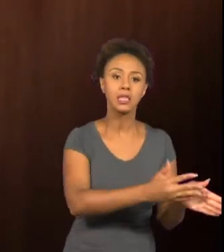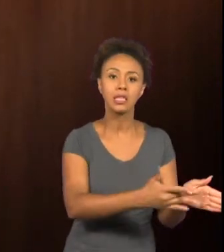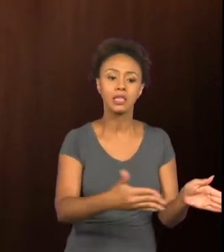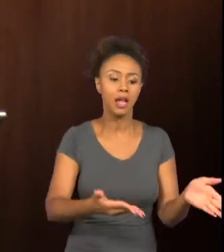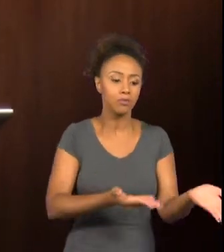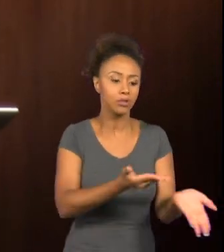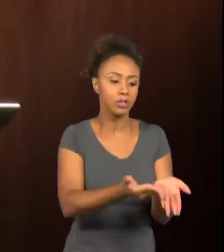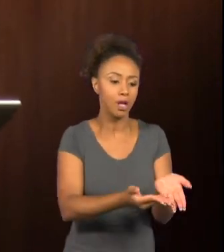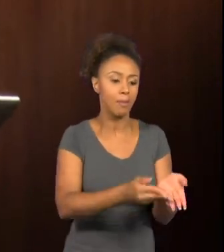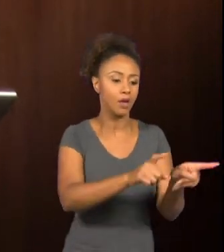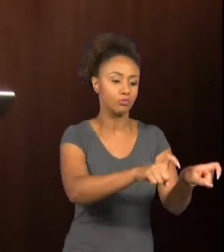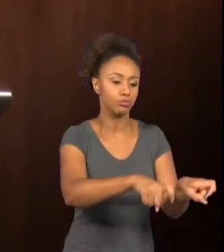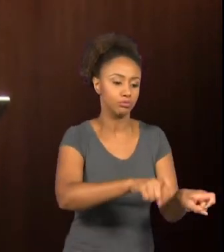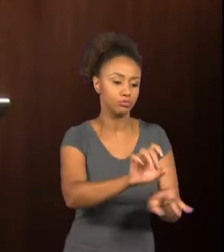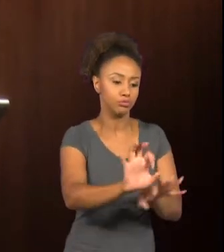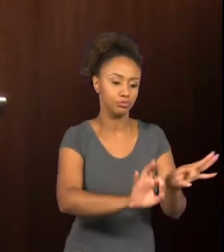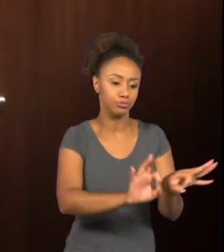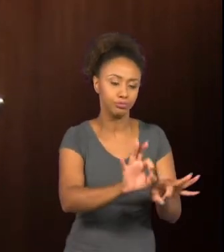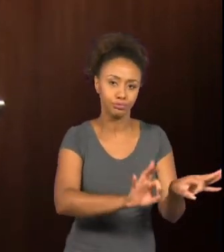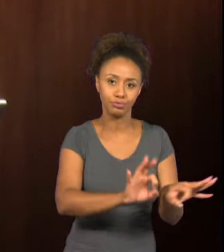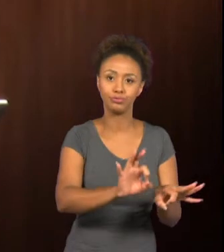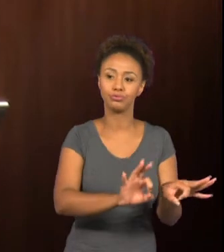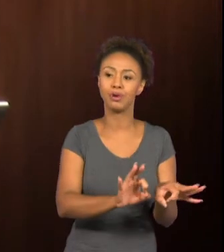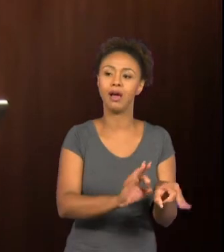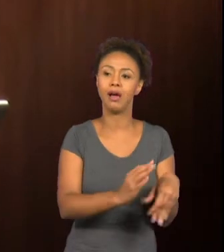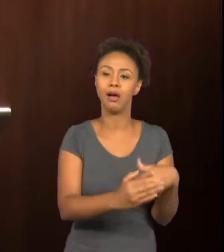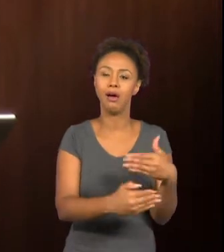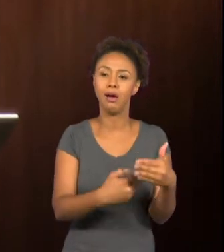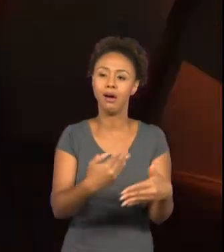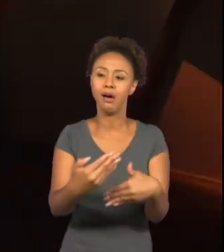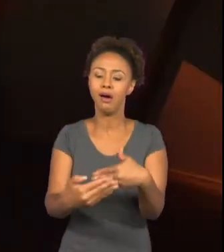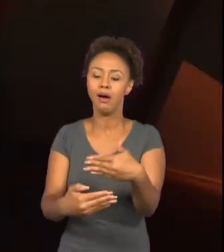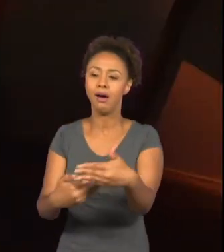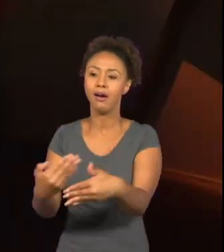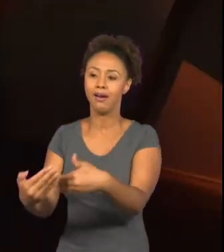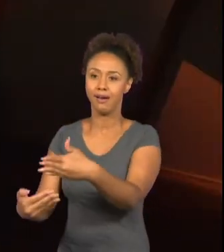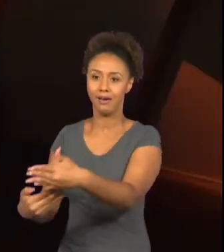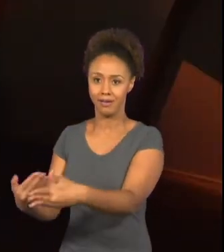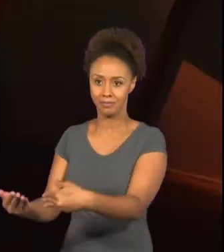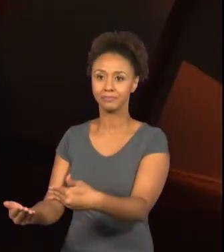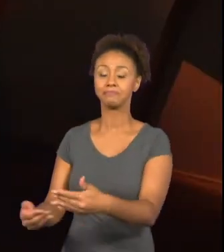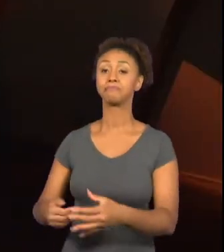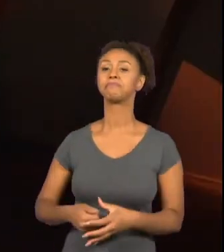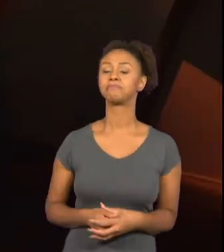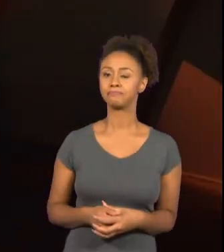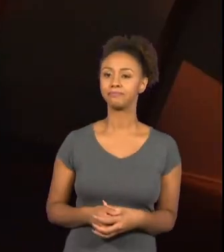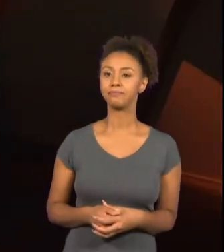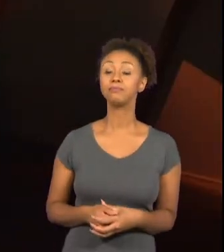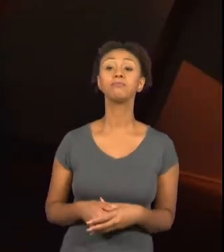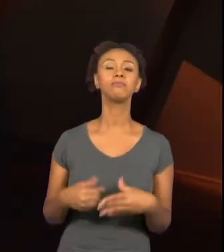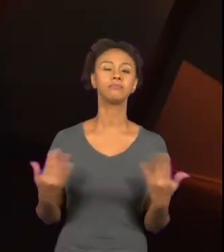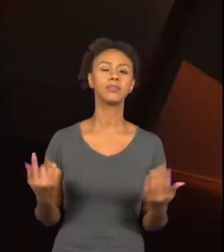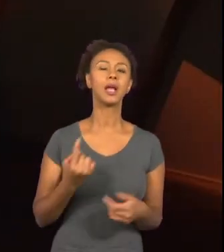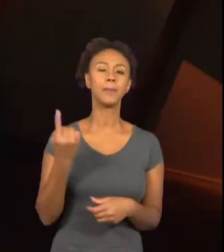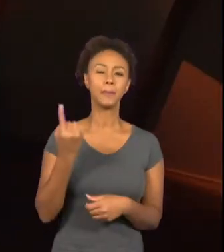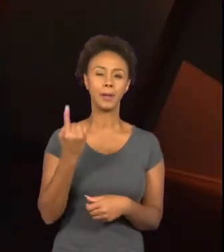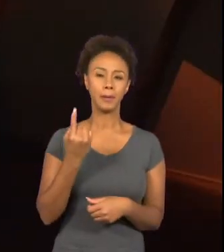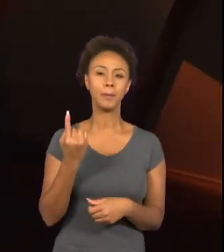ENTÃO ESSE É O NOSSO ASSUNTO DESTA SEMANA. E NESTA NOSSA PRIMEIRA AULA DA SEMANA, NÓS VAMOS